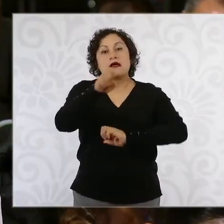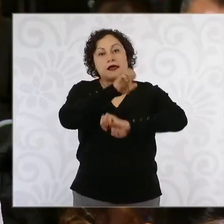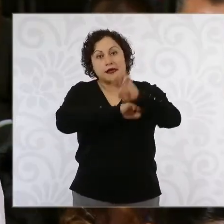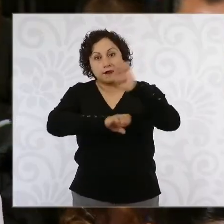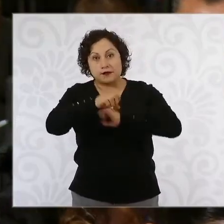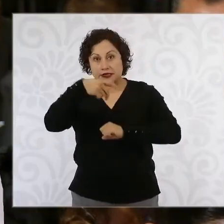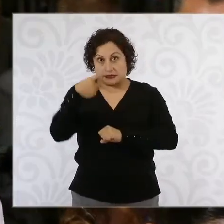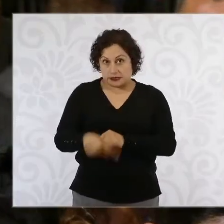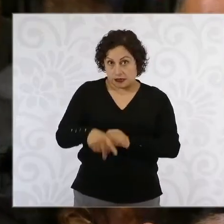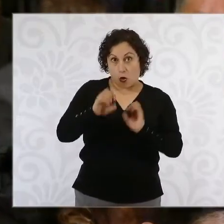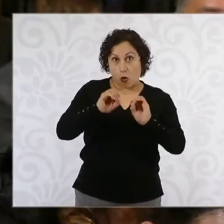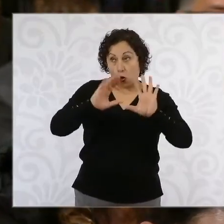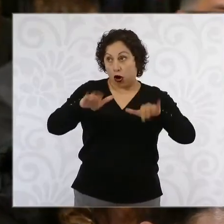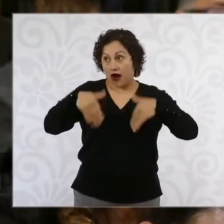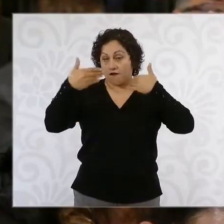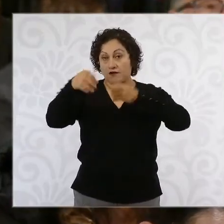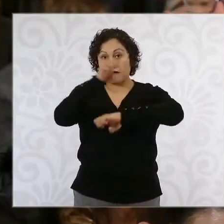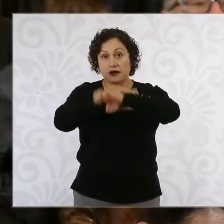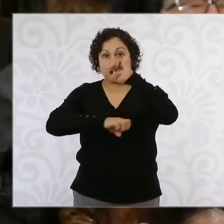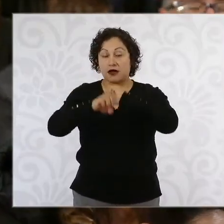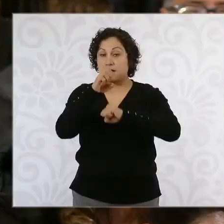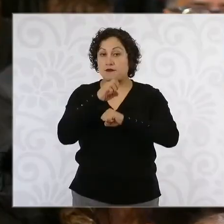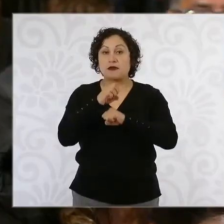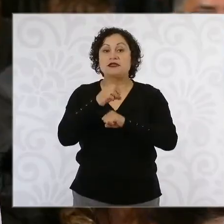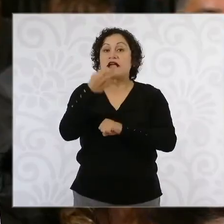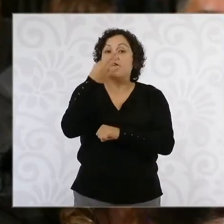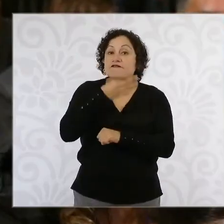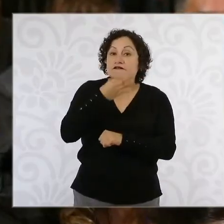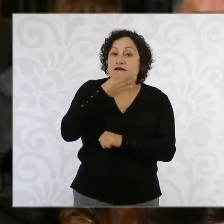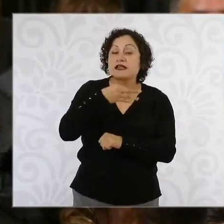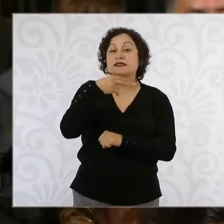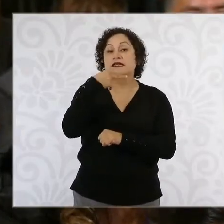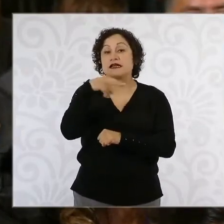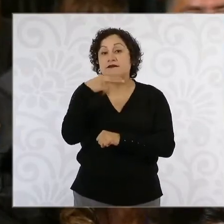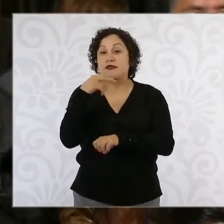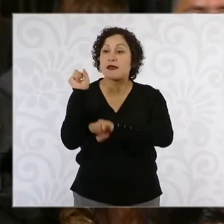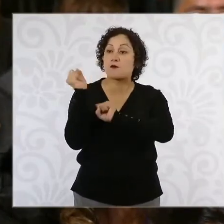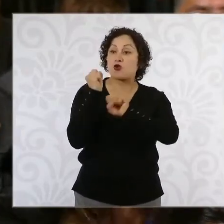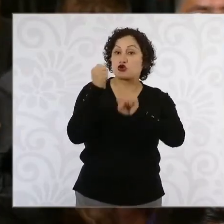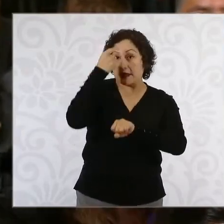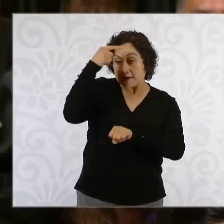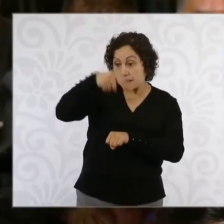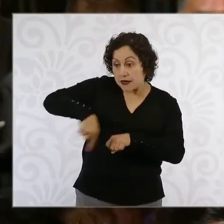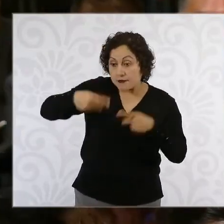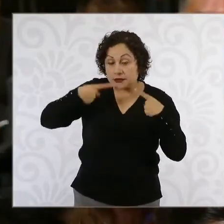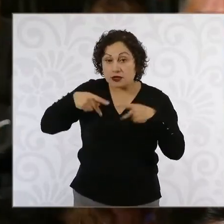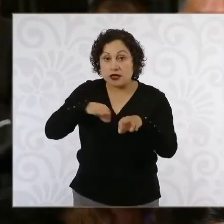han cancelado las fiestas navideñas y las posadas para sus trabajadores pues no tienen para pagar